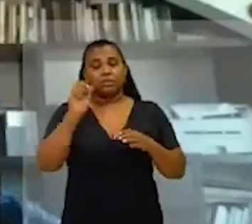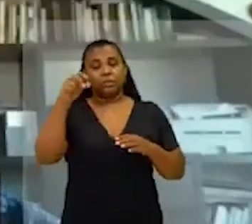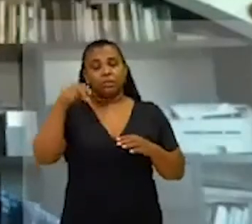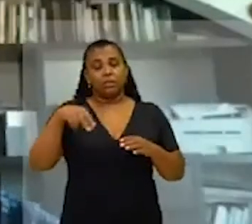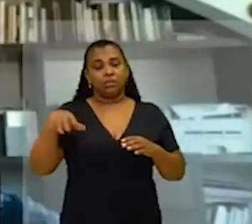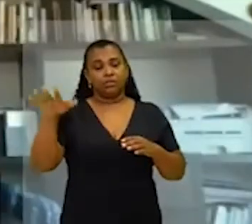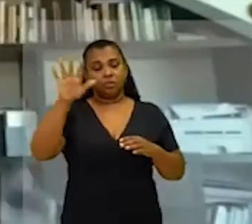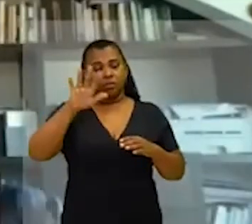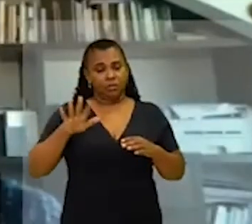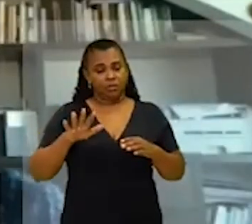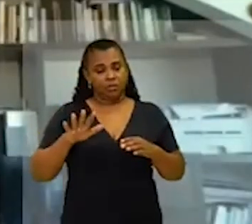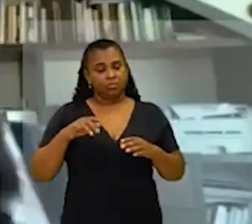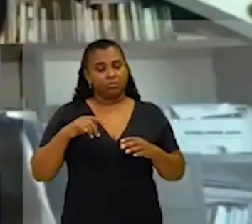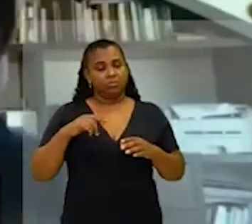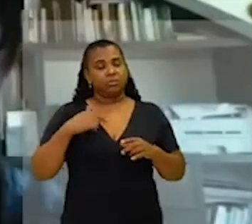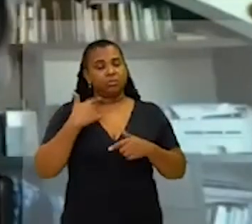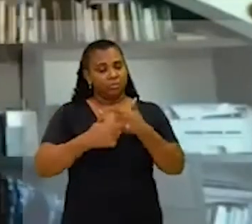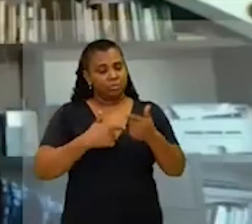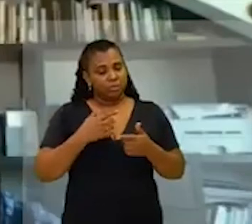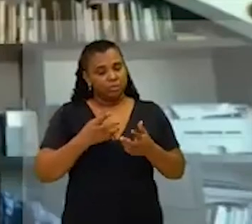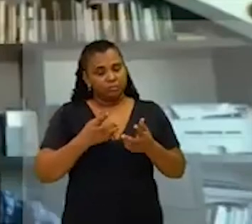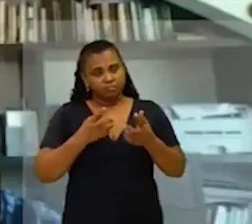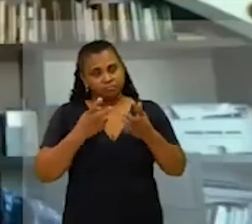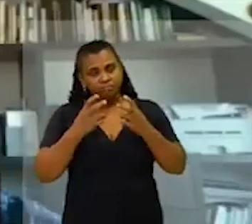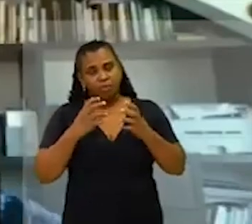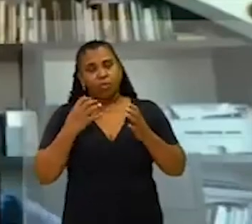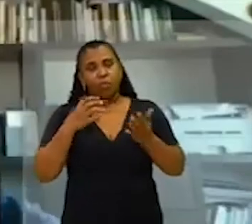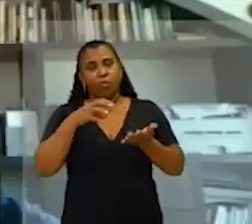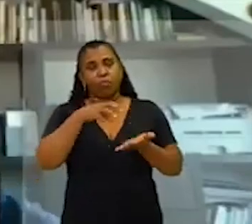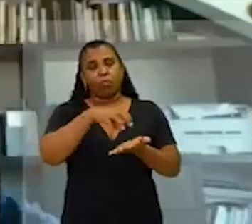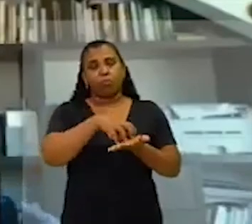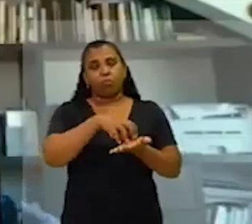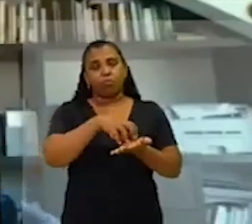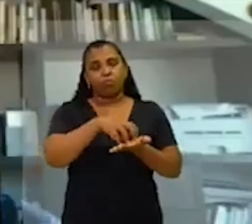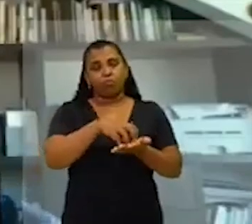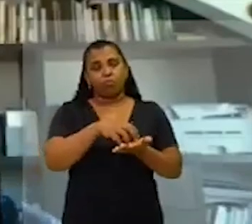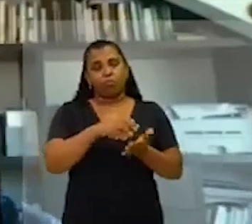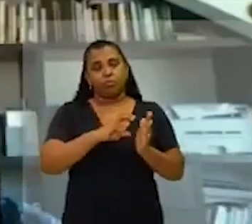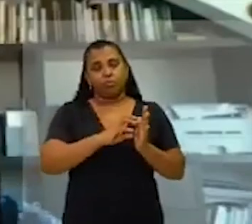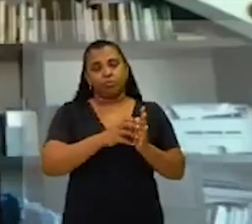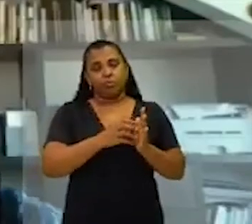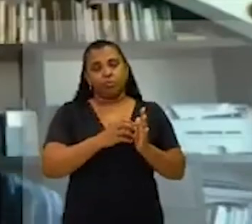executivas nacionais e como isso reproduz oligarquias a é um ponto que a gente acha